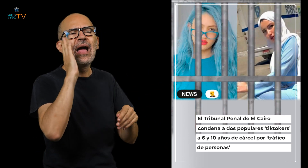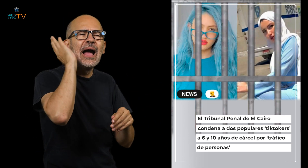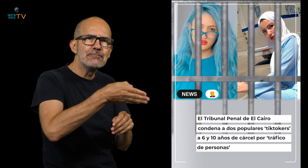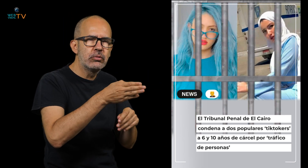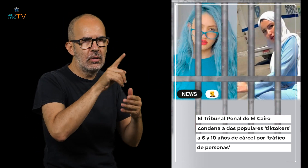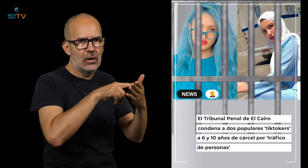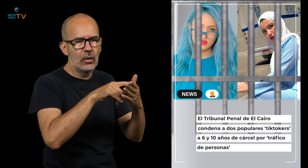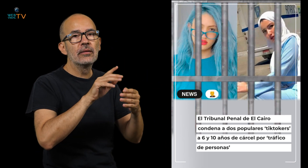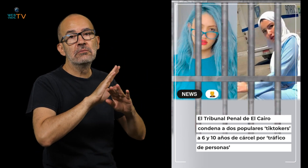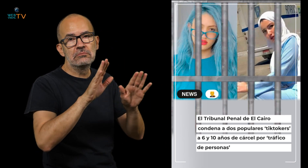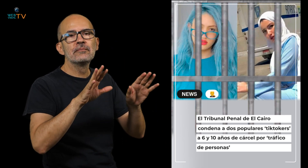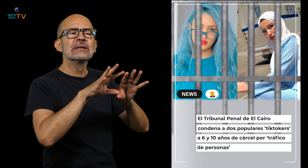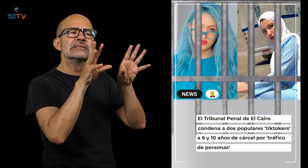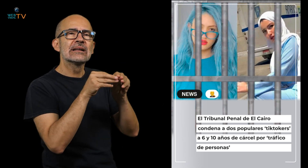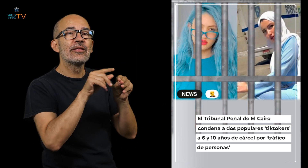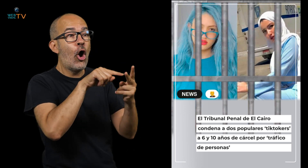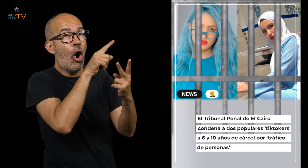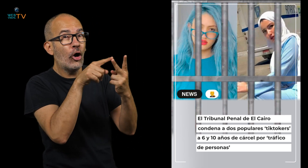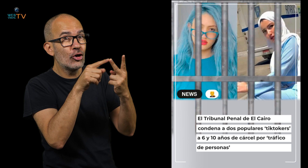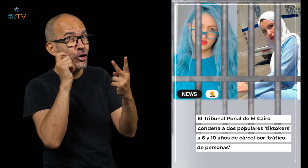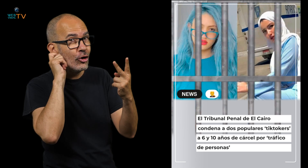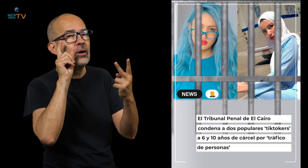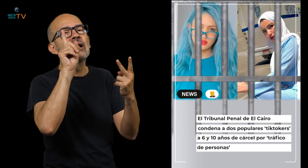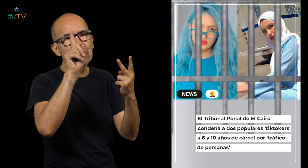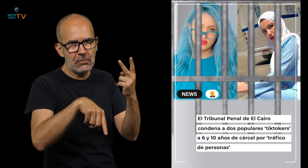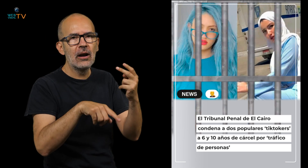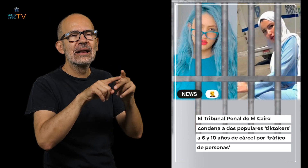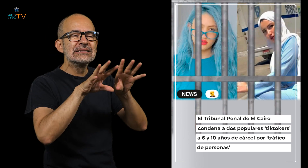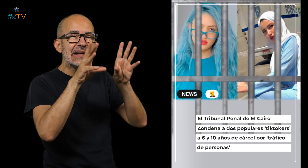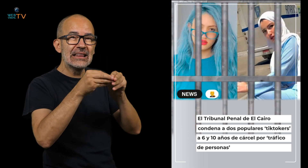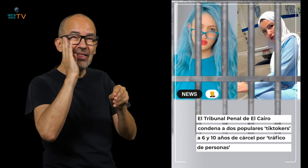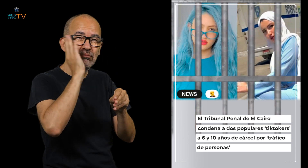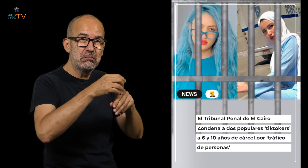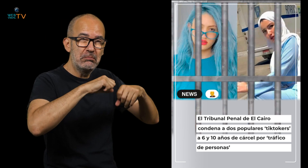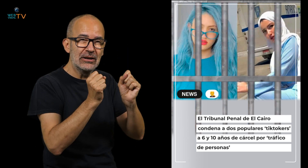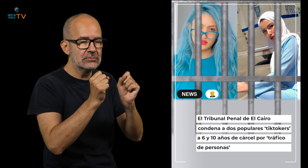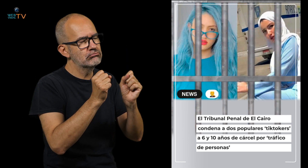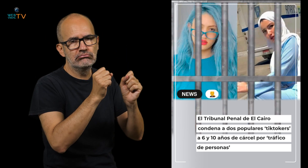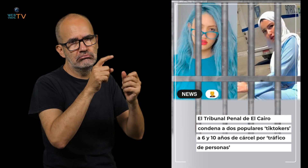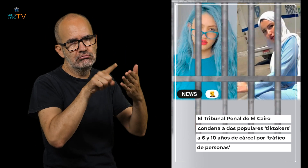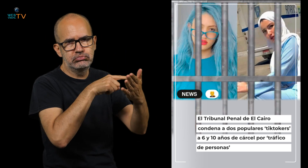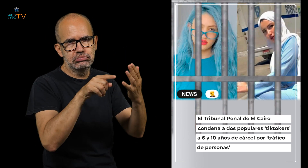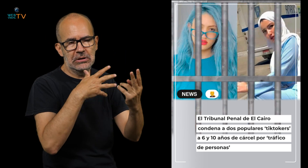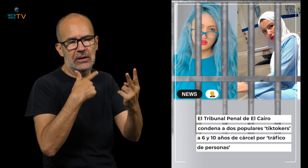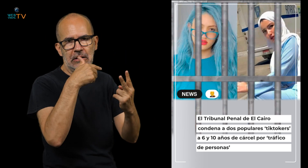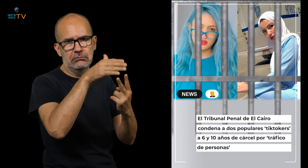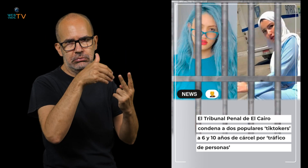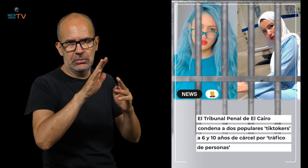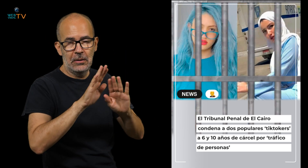y se anuló la sentencia de prisión de Aladhm.